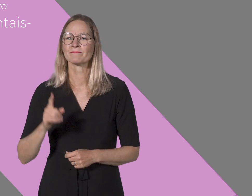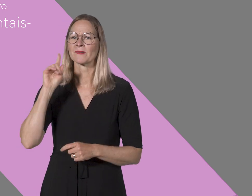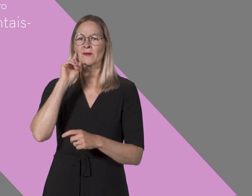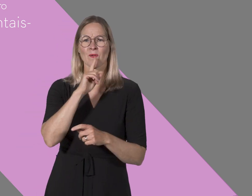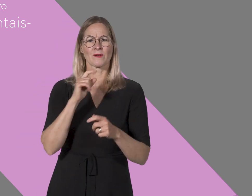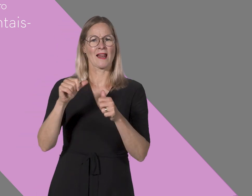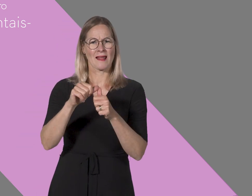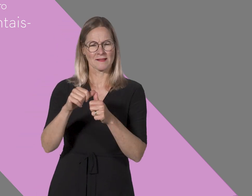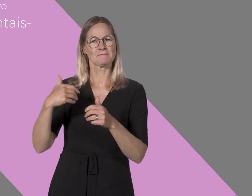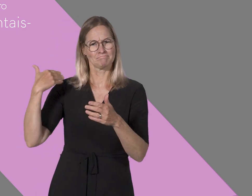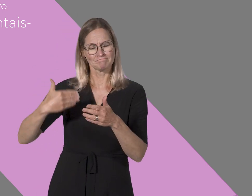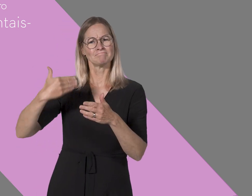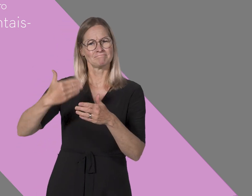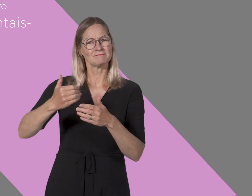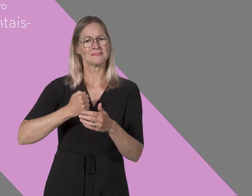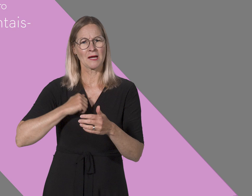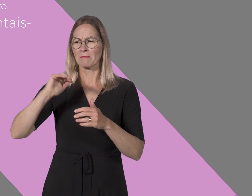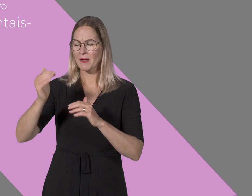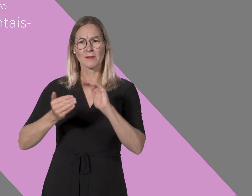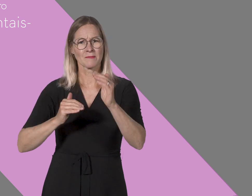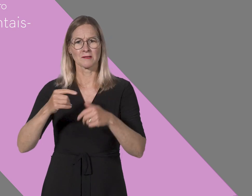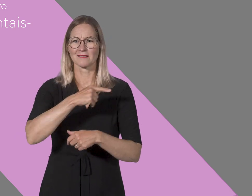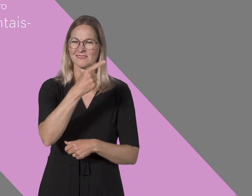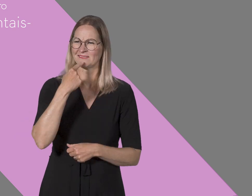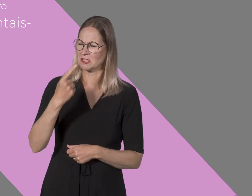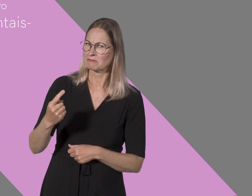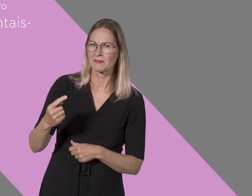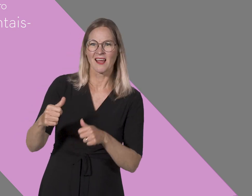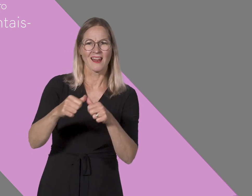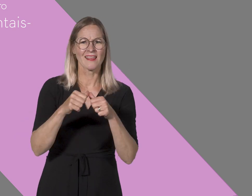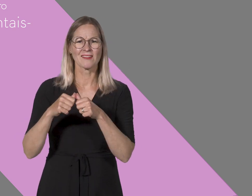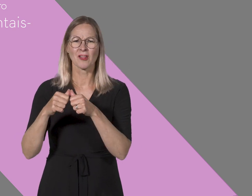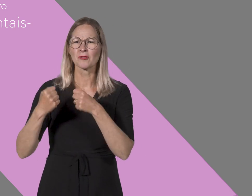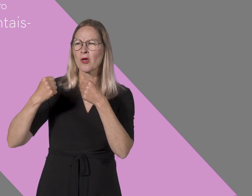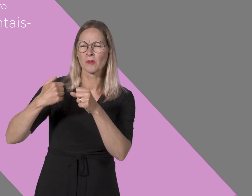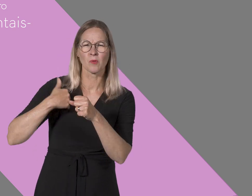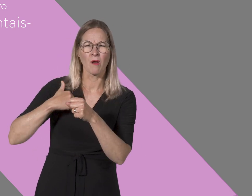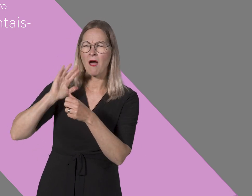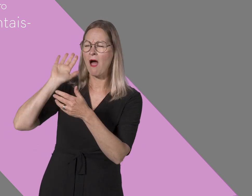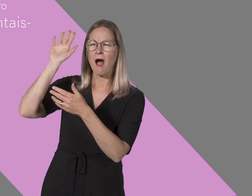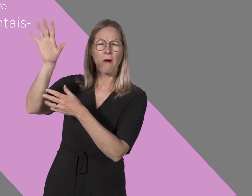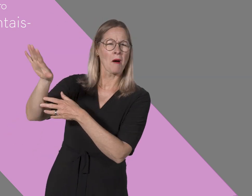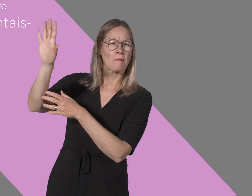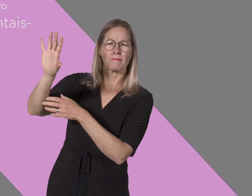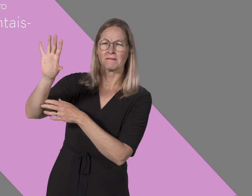Kuurojen Liitto saa aina välillä palautetta, - jonka mukaan liiton toiminta tuntuu kaukaiselta.